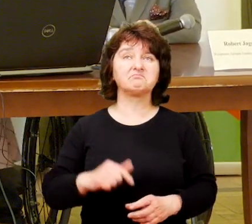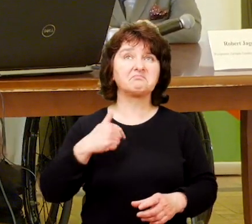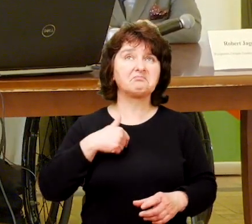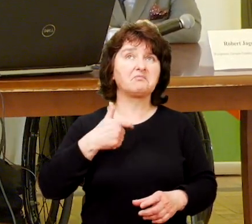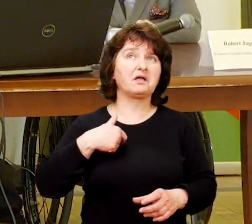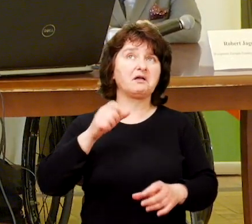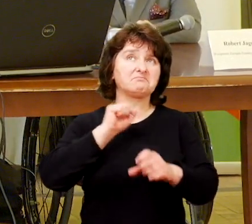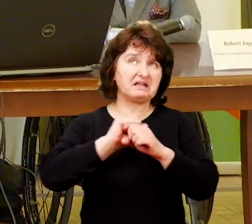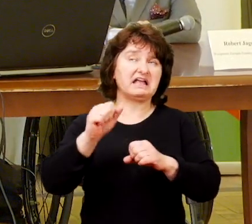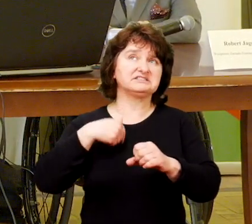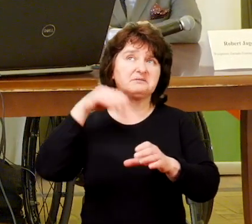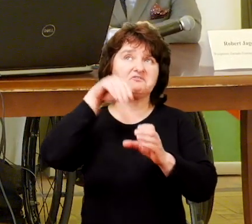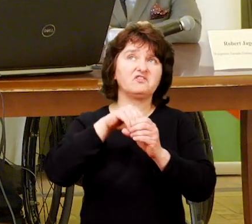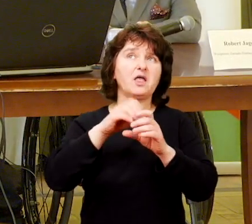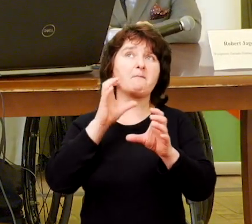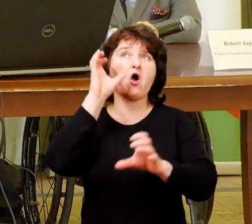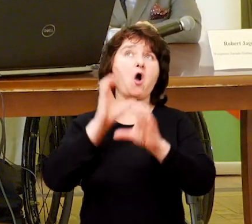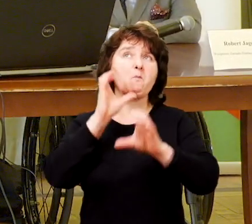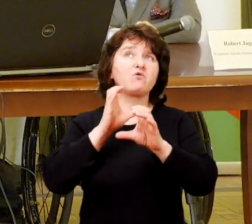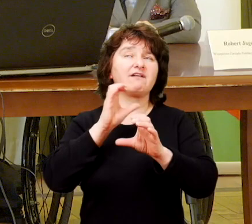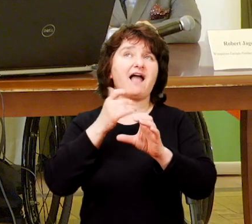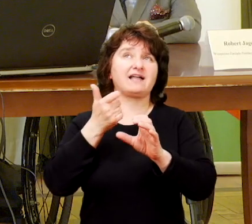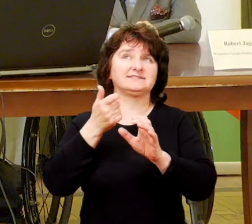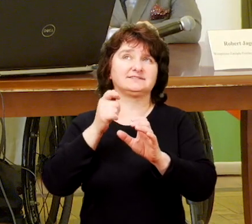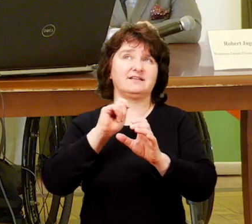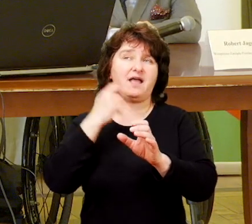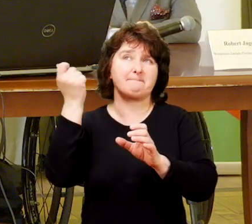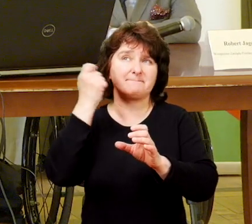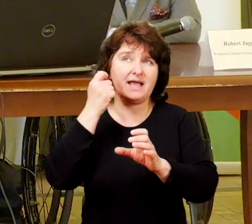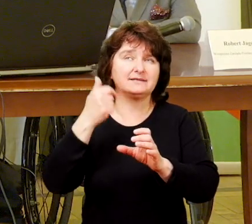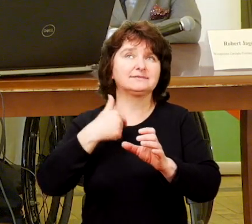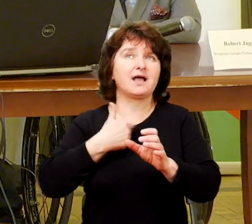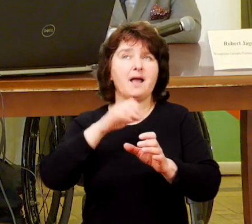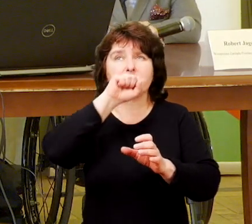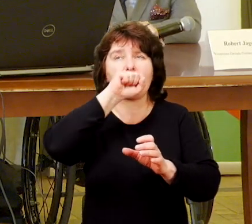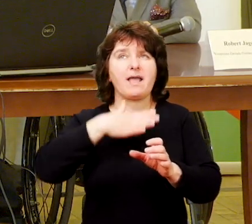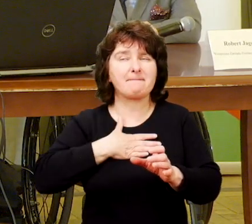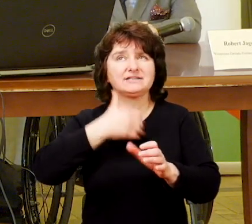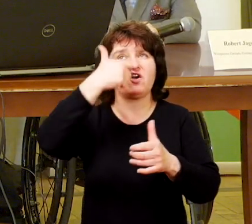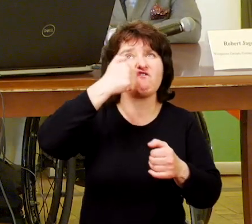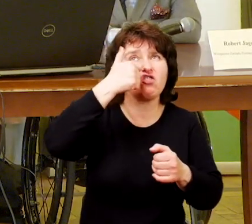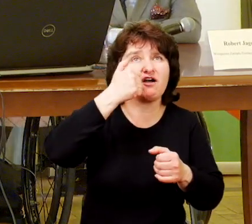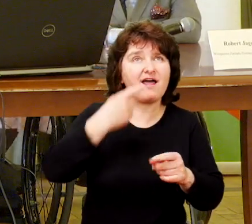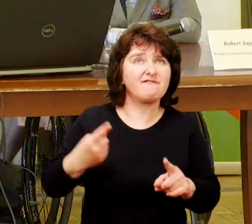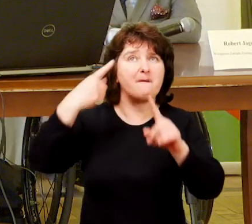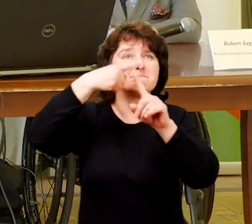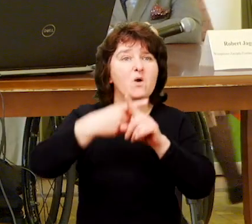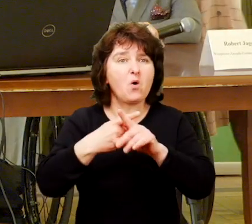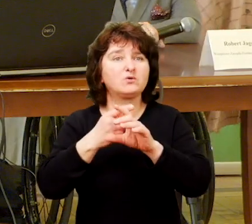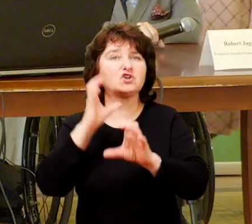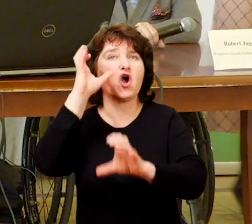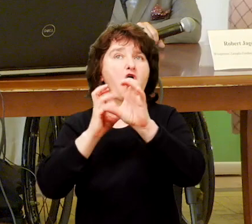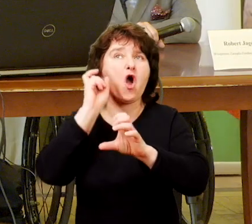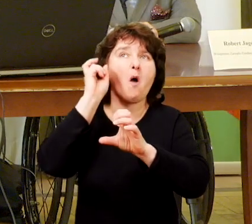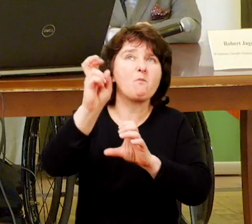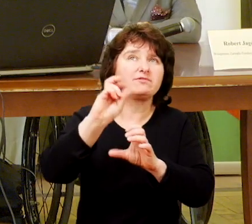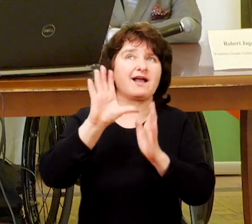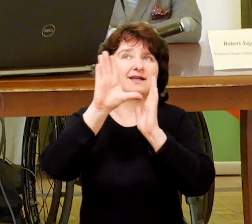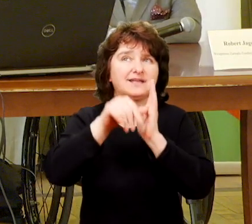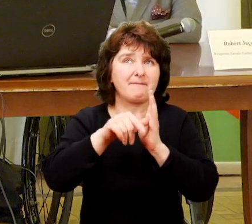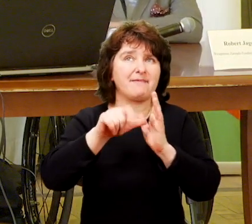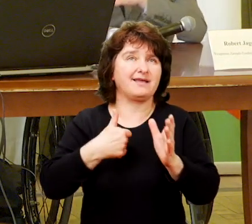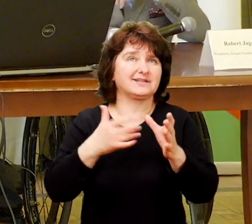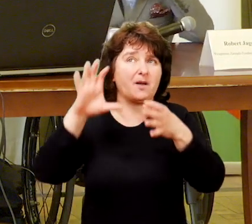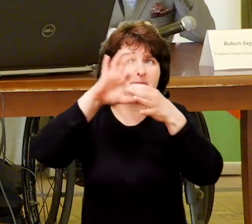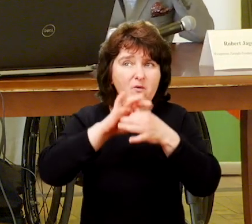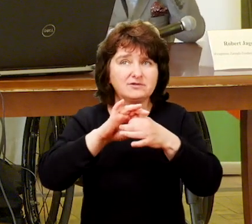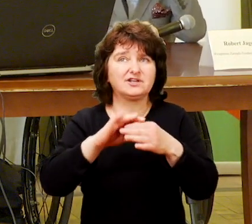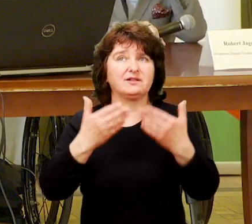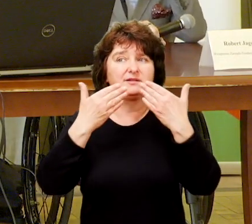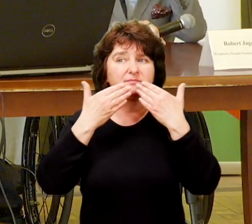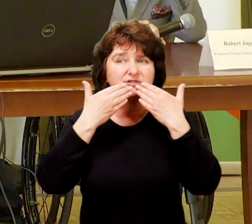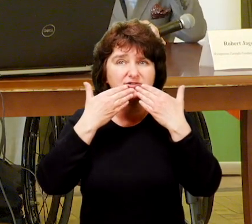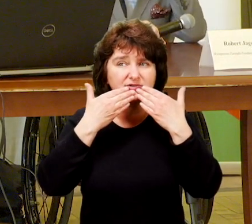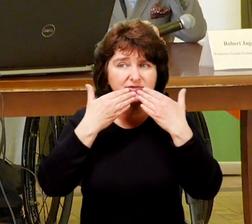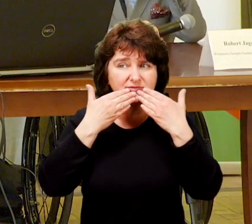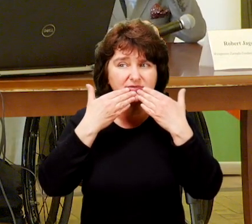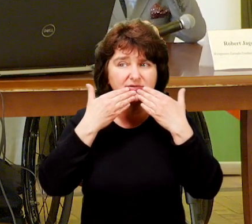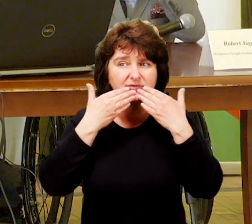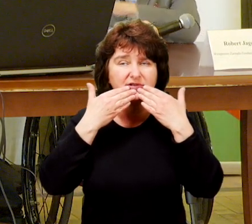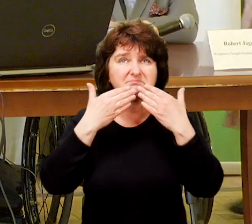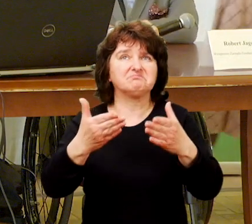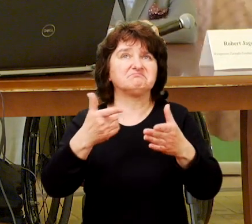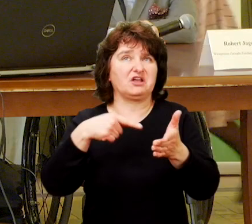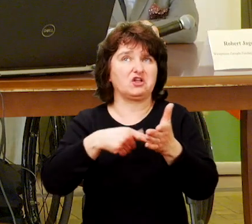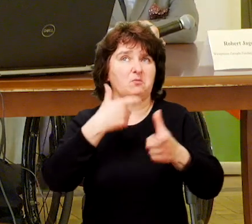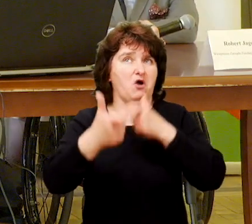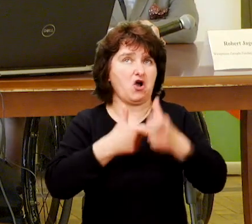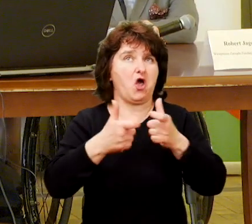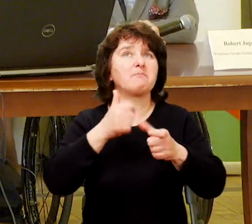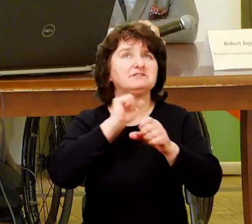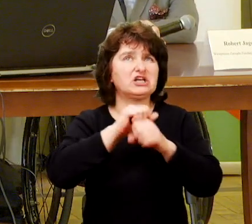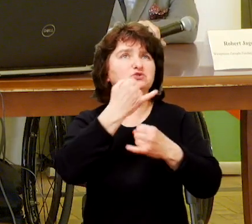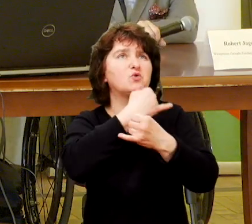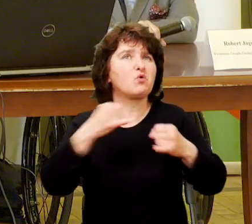„pasją moją jest przede wszystkim komunikacja miejska i fotografia. Połączyłem komunikację i fotografię i dzięki temu mogę robić zdjęcia i wrzucać na portale.